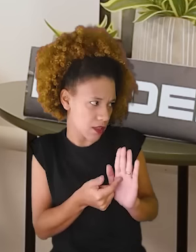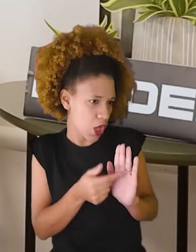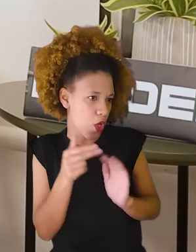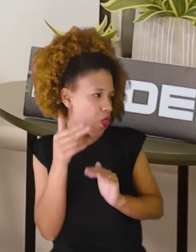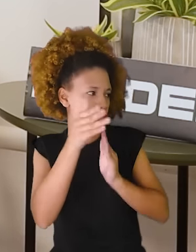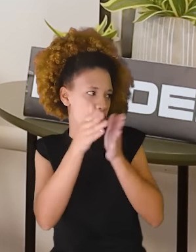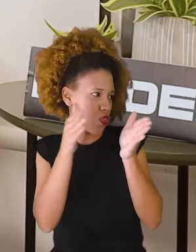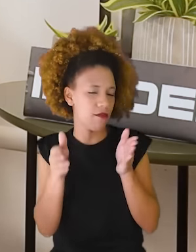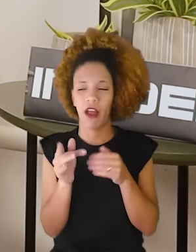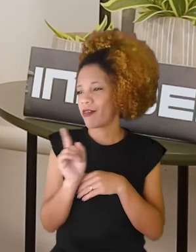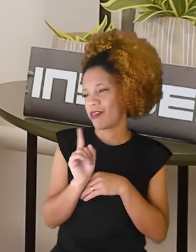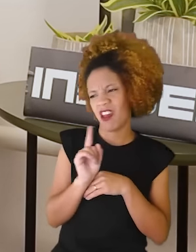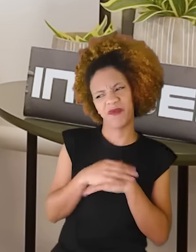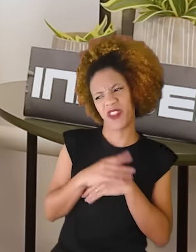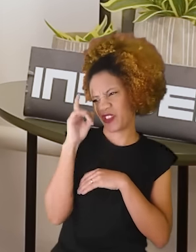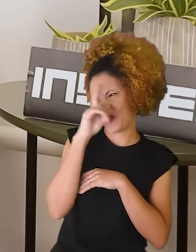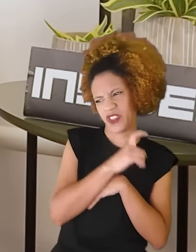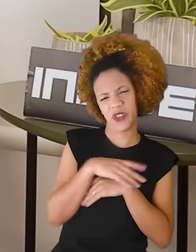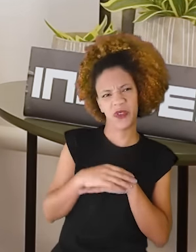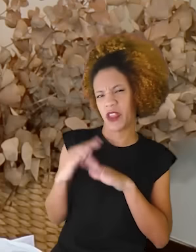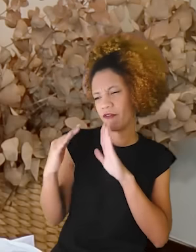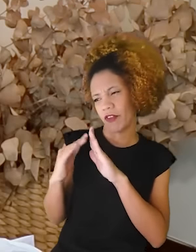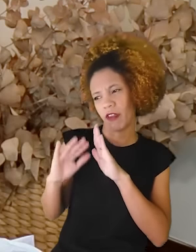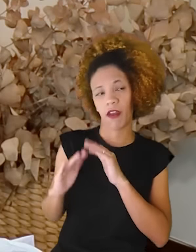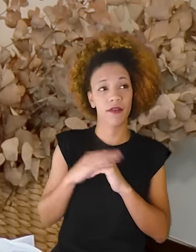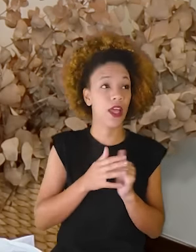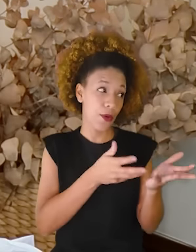pai não vai nos lugares Ah é É muito raro muito raro eu falei por queer trazer seu pai aqui teu